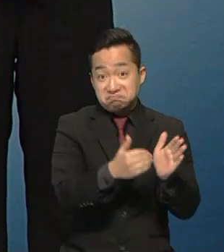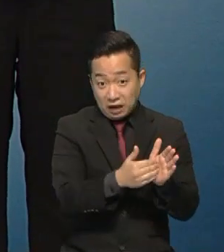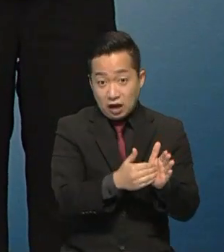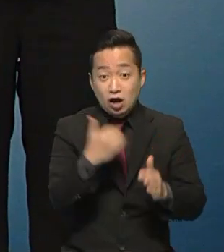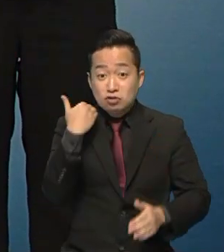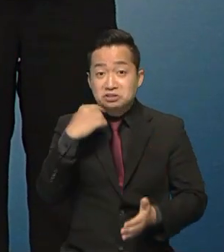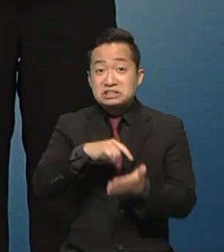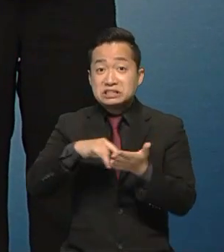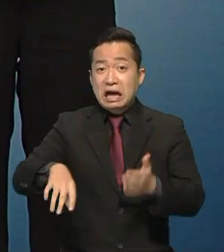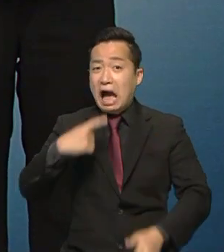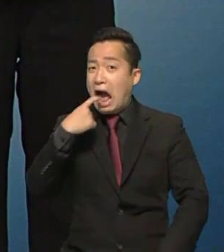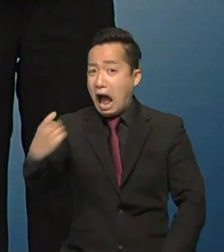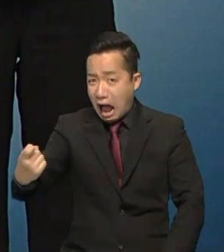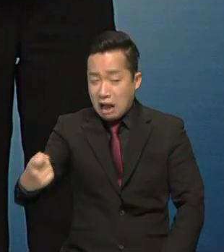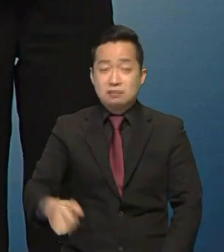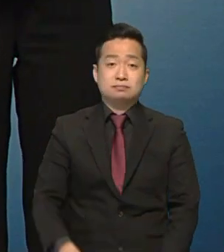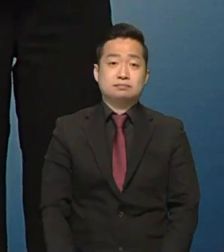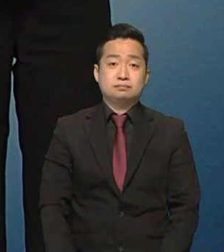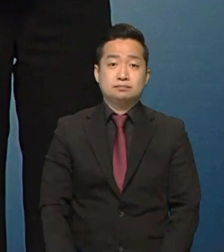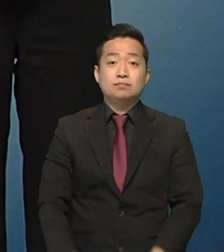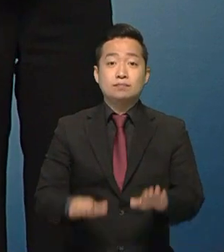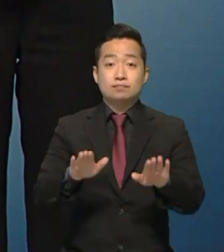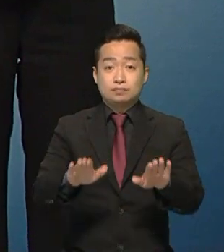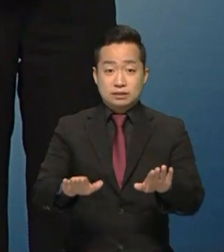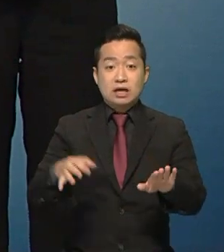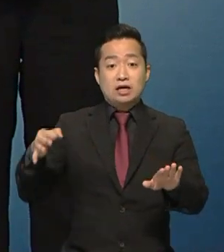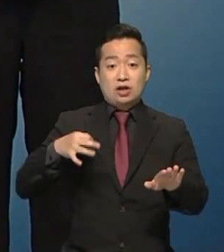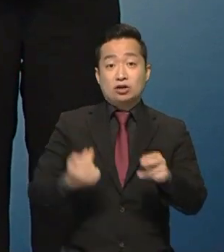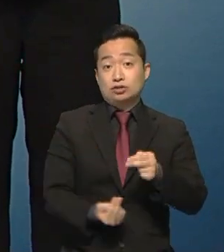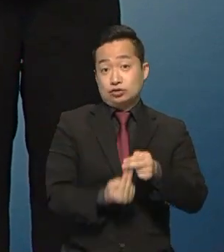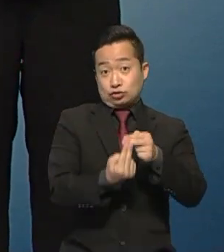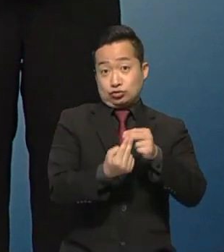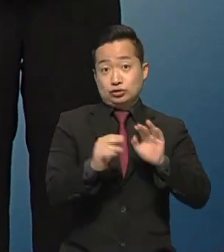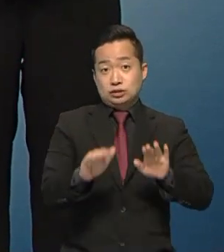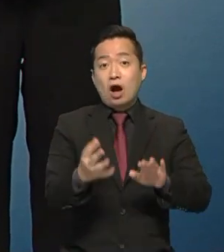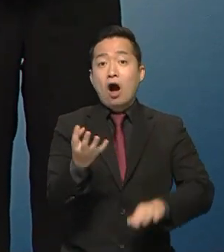폭탄을 맞은 거죠. 우선 연금 저축 계좌에 지금까지 얼마를